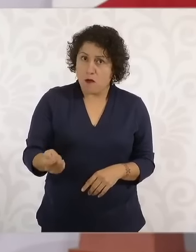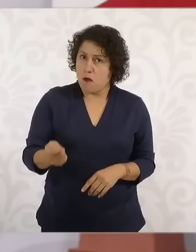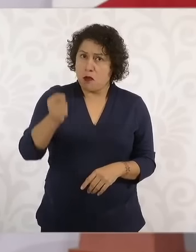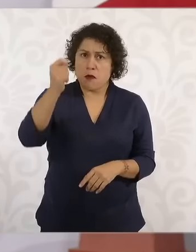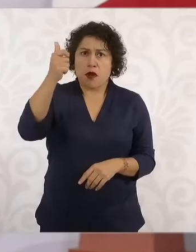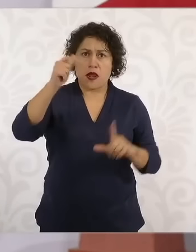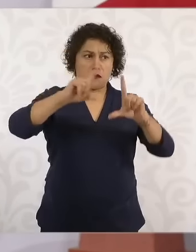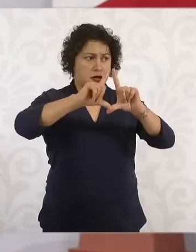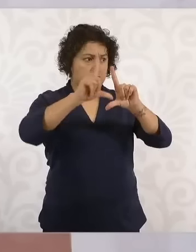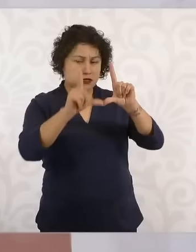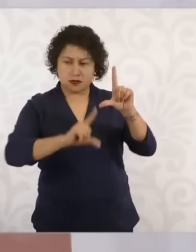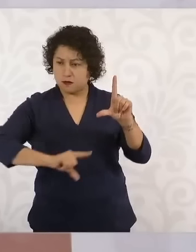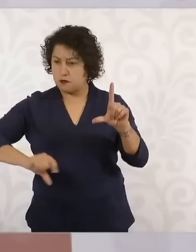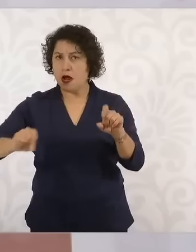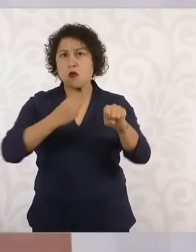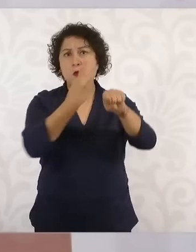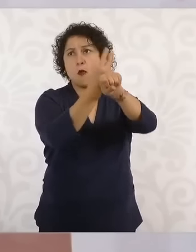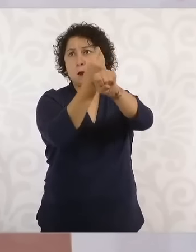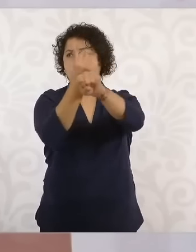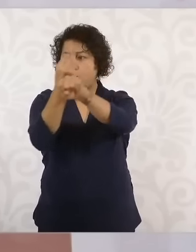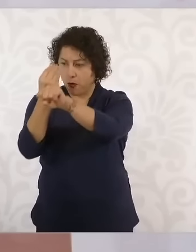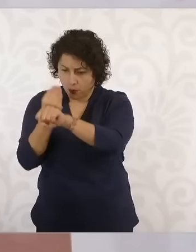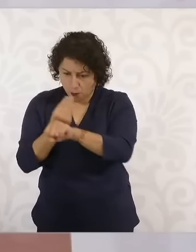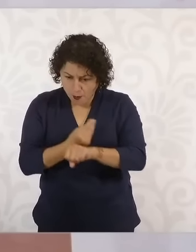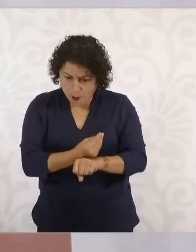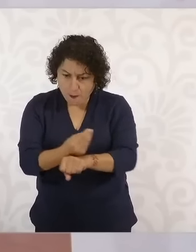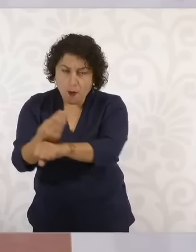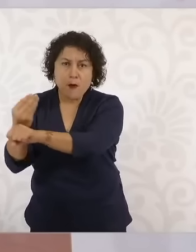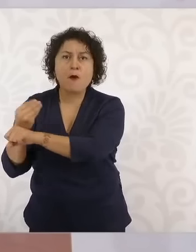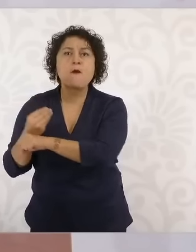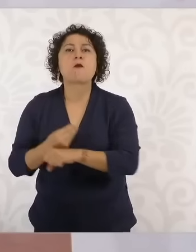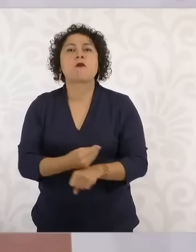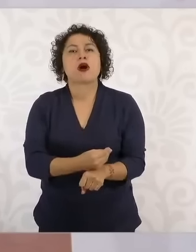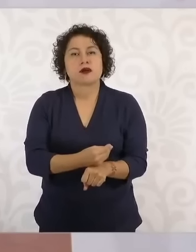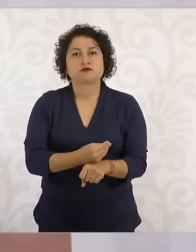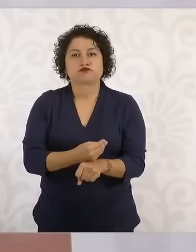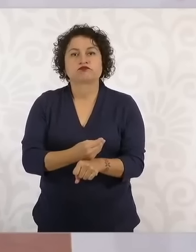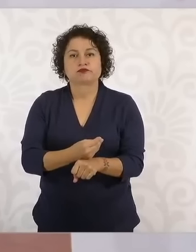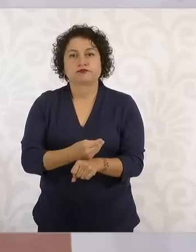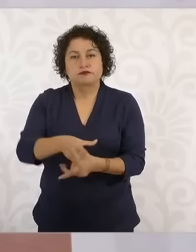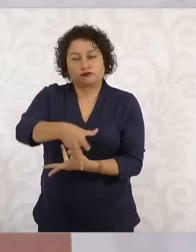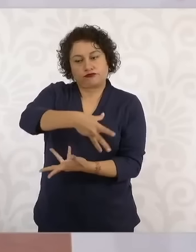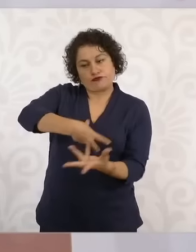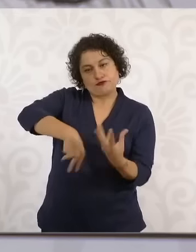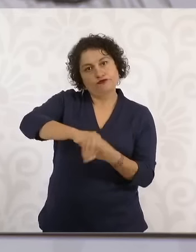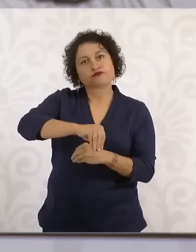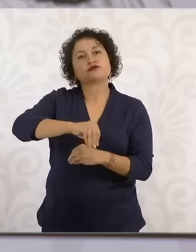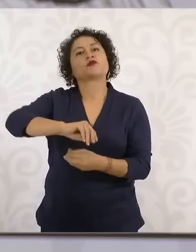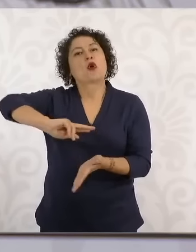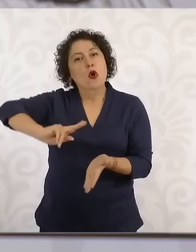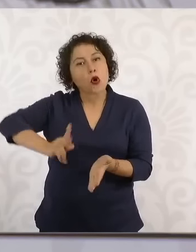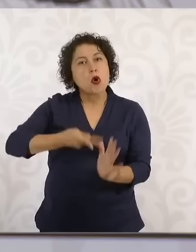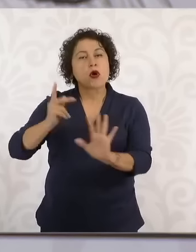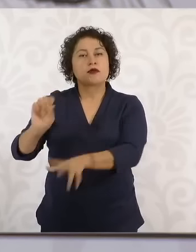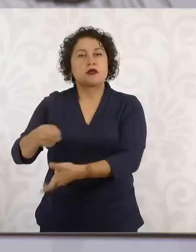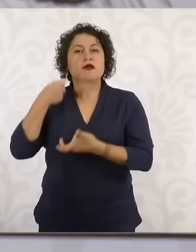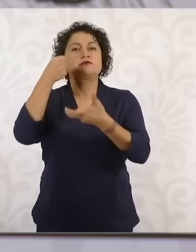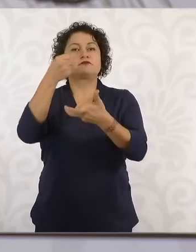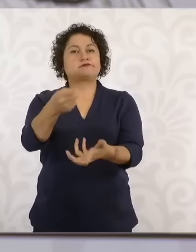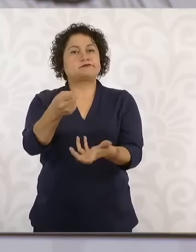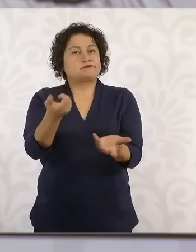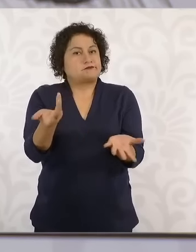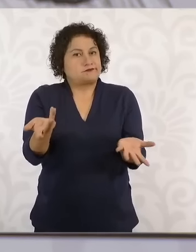digamos, para volver a invertir en obras estratégicas. Miren, hoy el la refinería